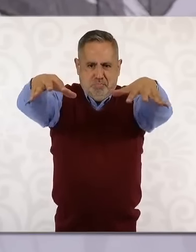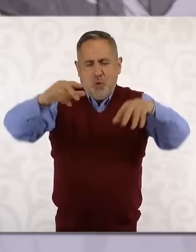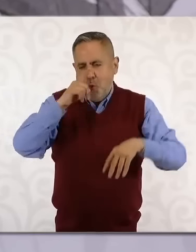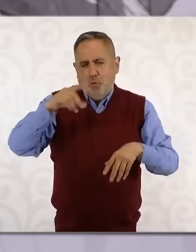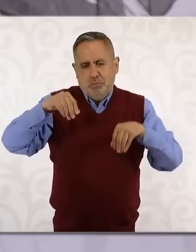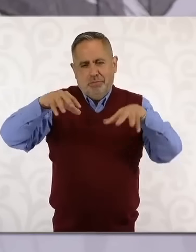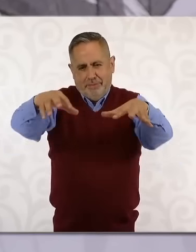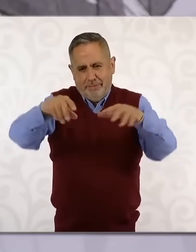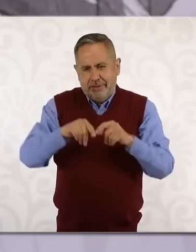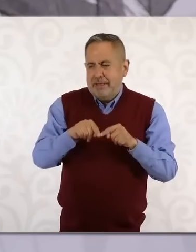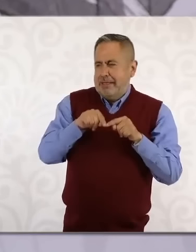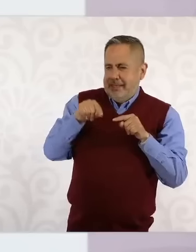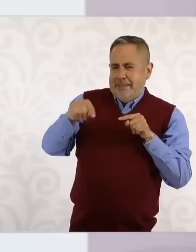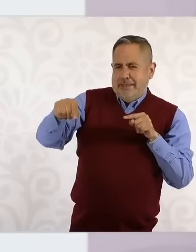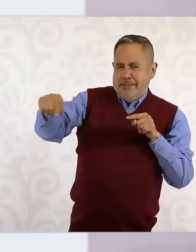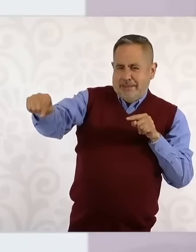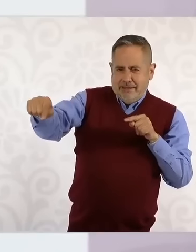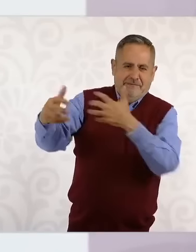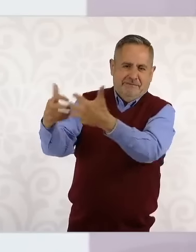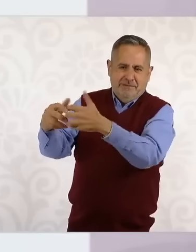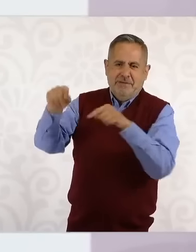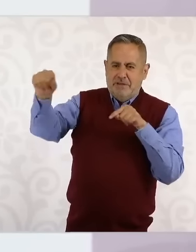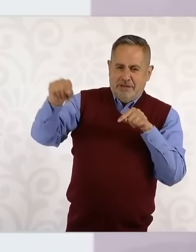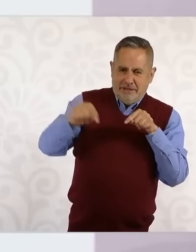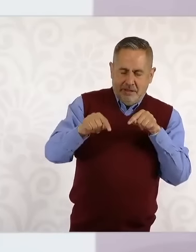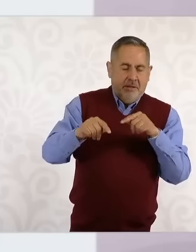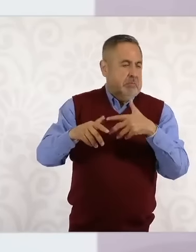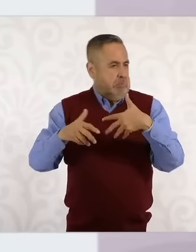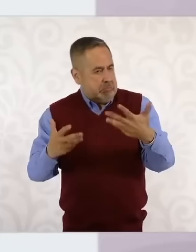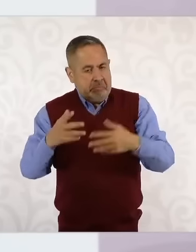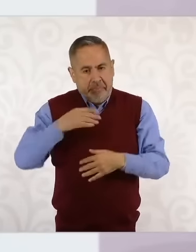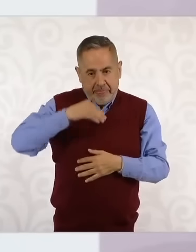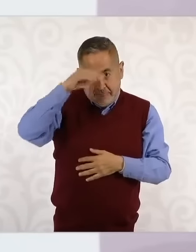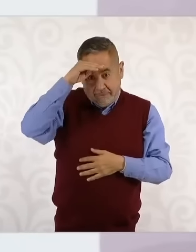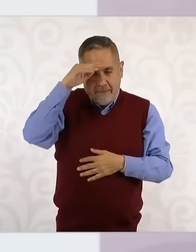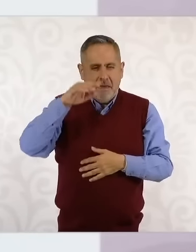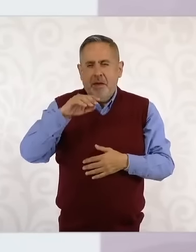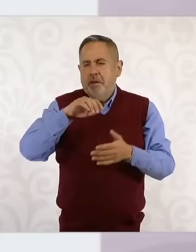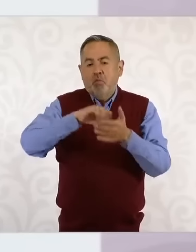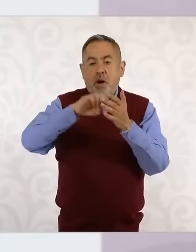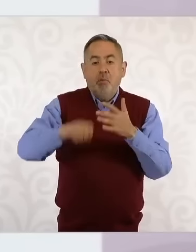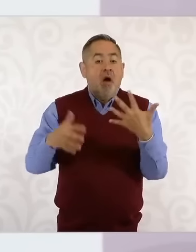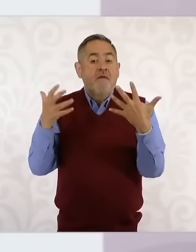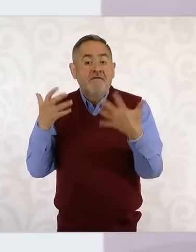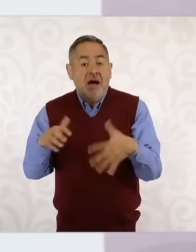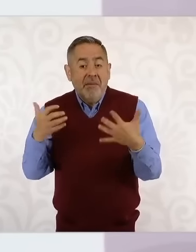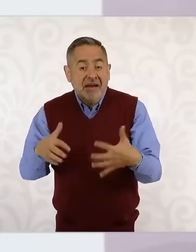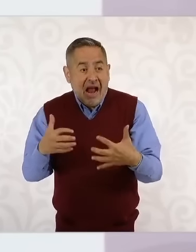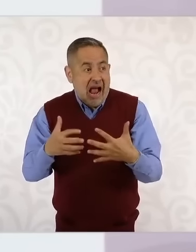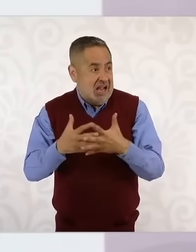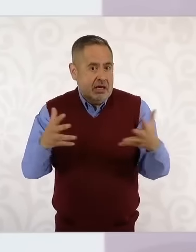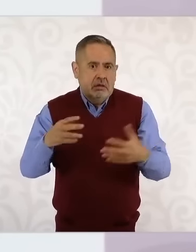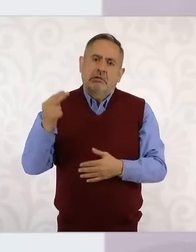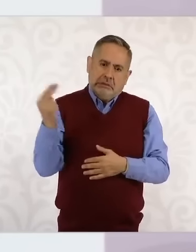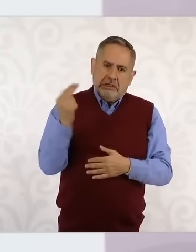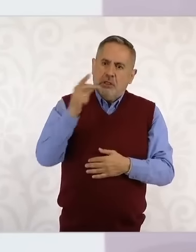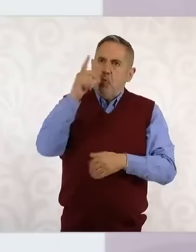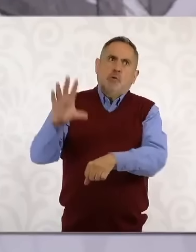eléctrica. Si pensamos en una fábrica, pues usa más energía. Si pensamos en un comercio,